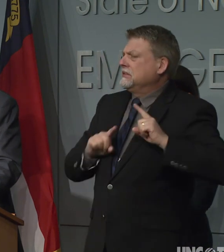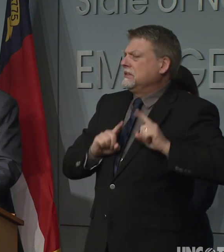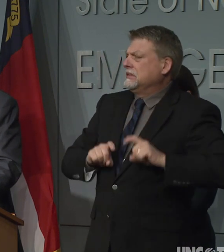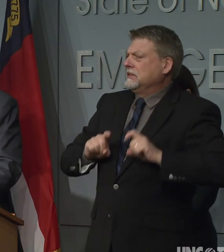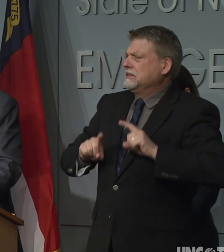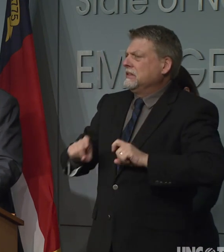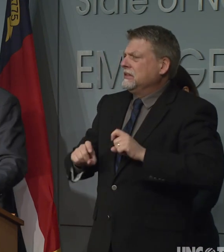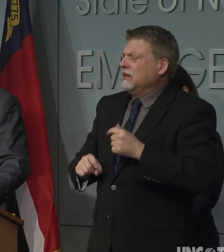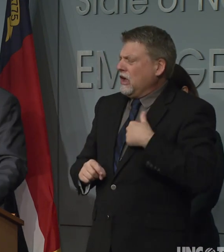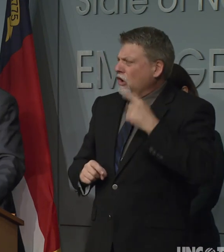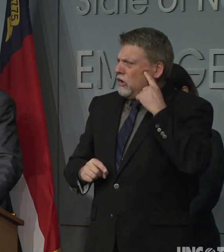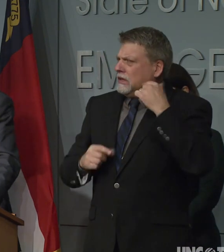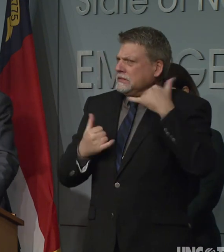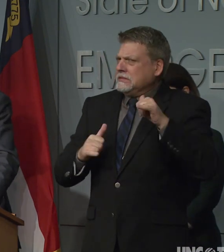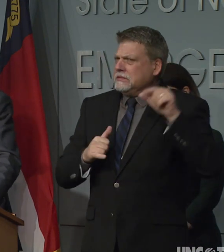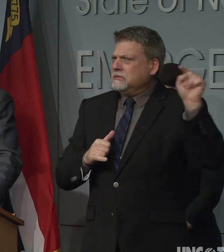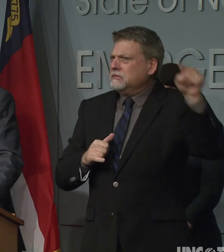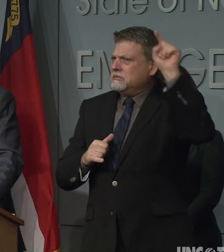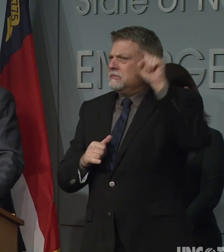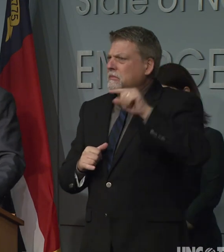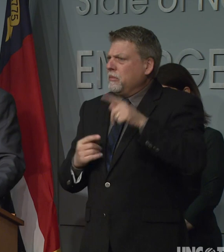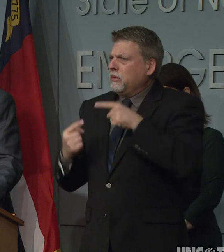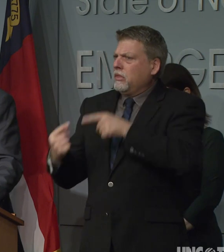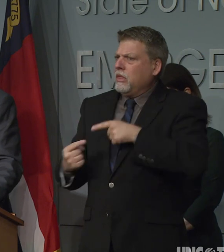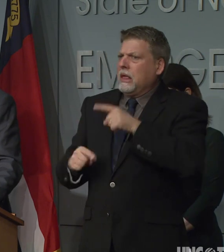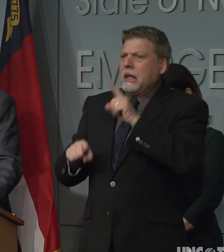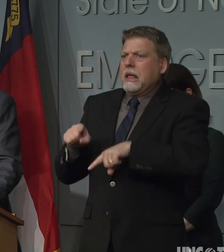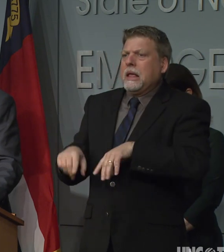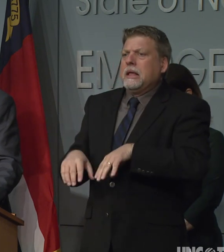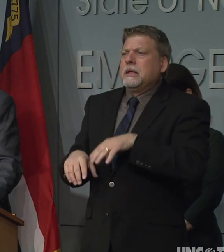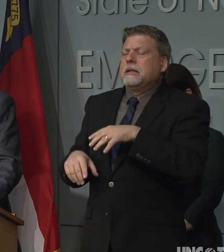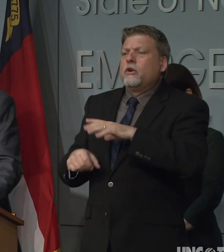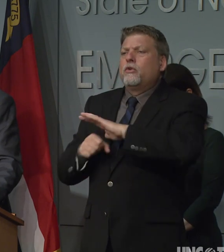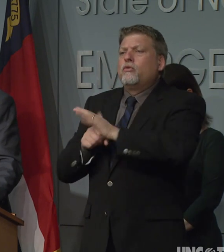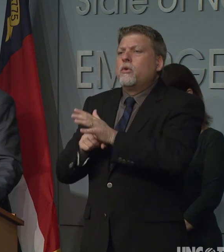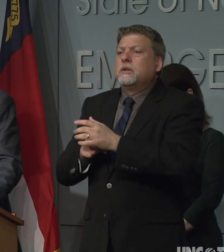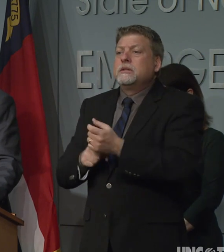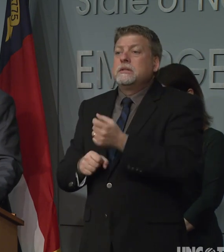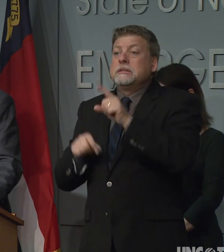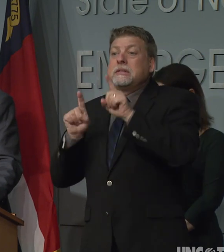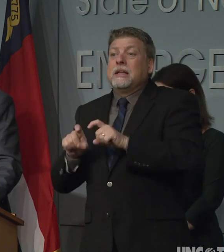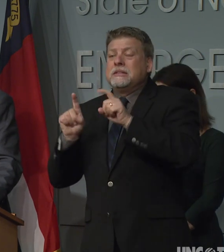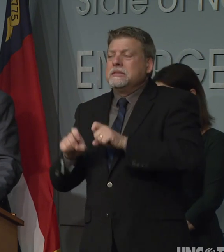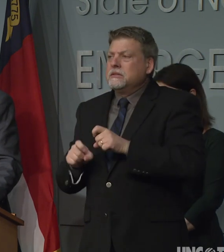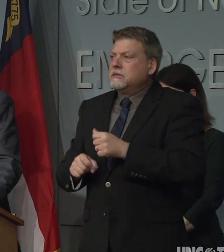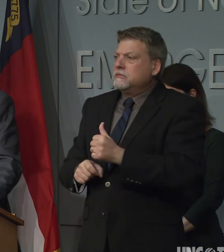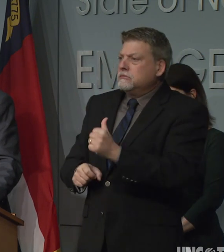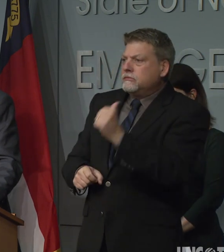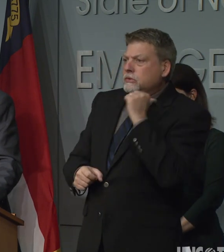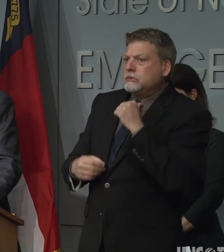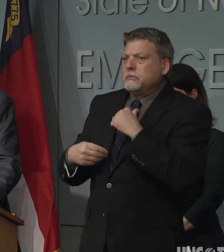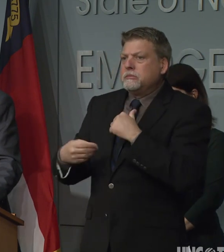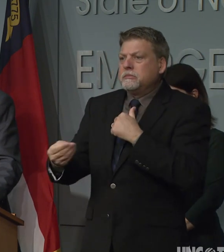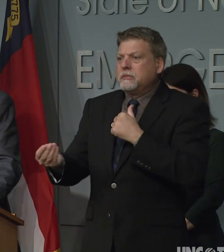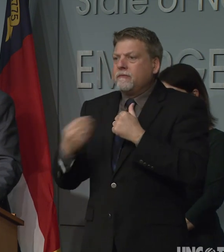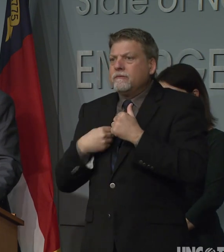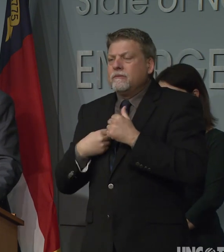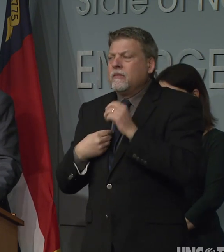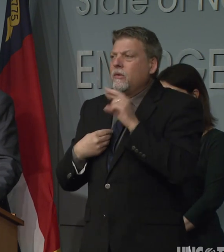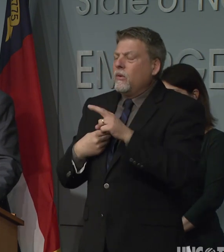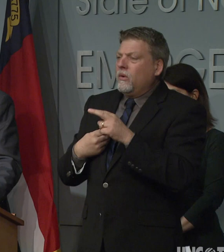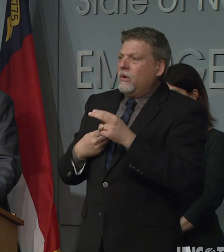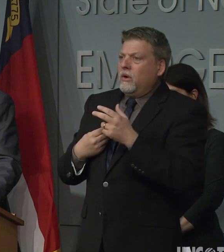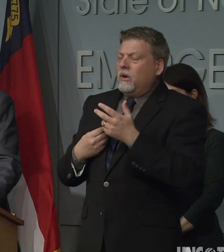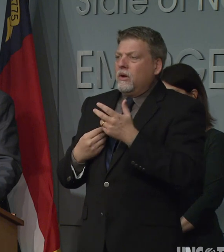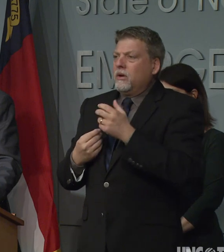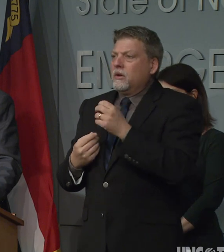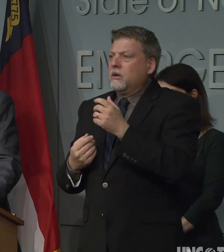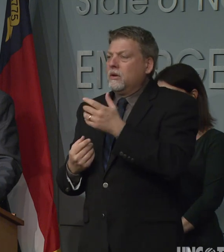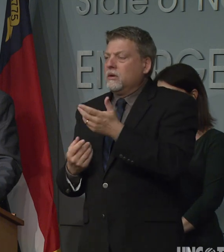de las por más las personas están teniendo problemas para hacerse la prueba. Aún cuando tienen síntomas y y tú qué